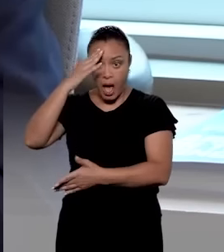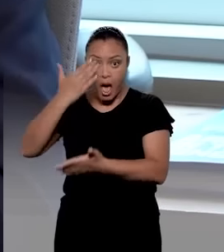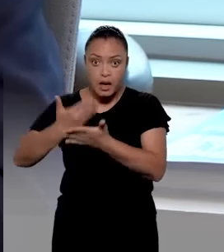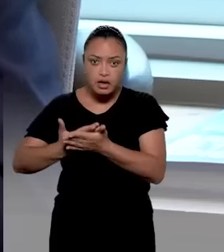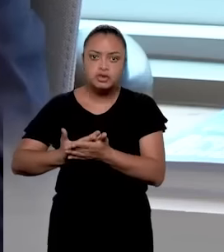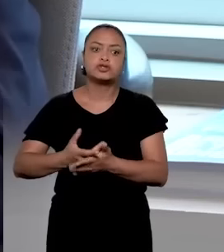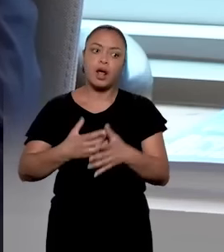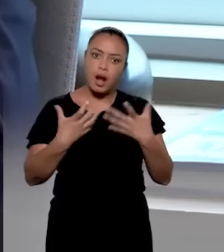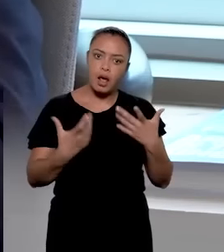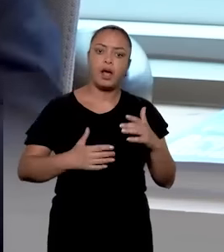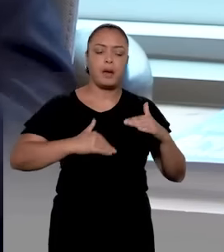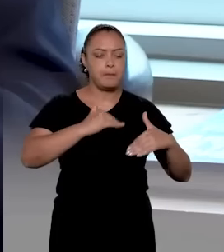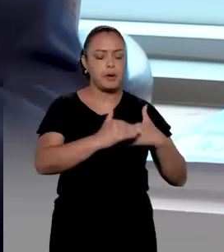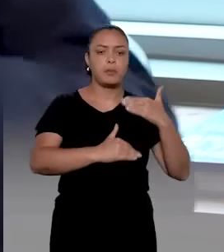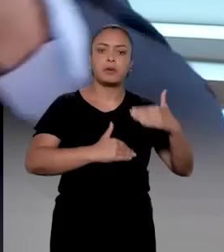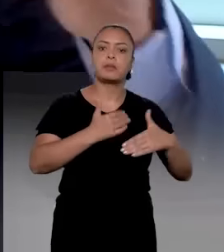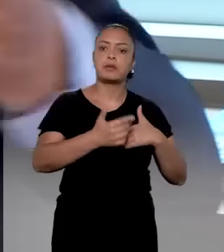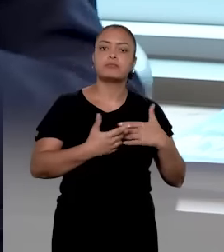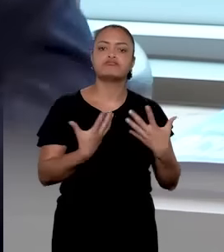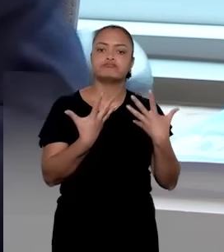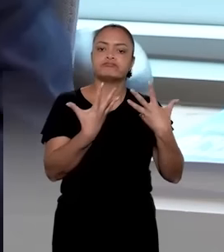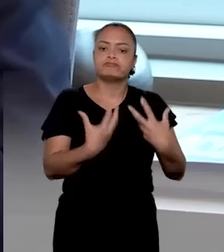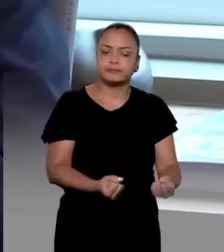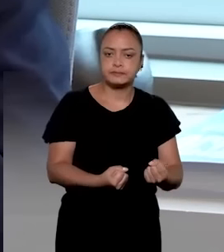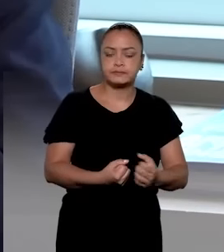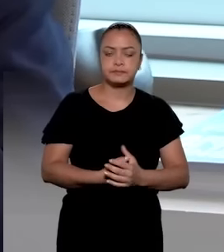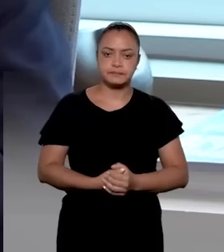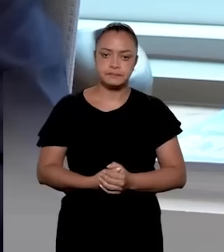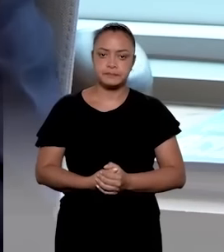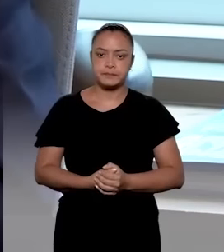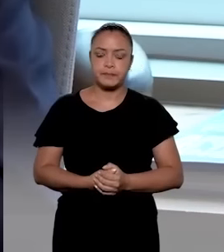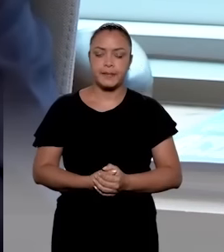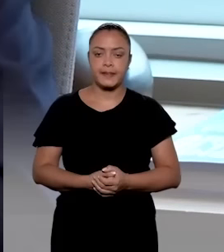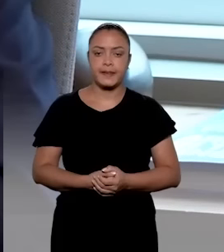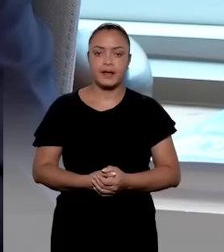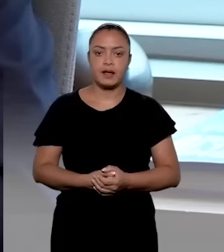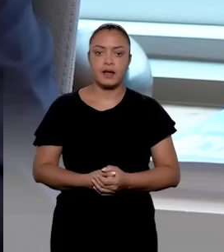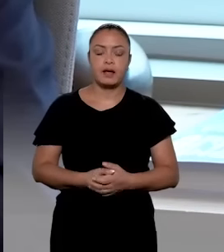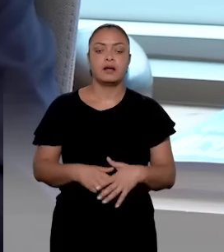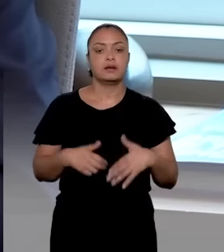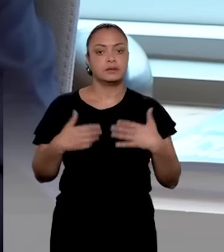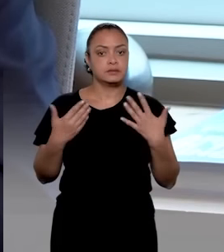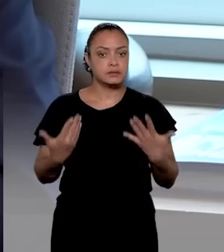no negócio, ele vai para frente, compra o projeto e toca um programa como esse em muito pouco tempo.